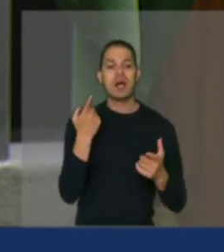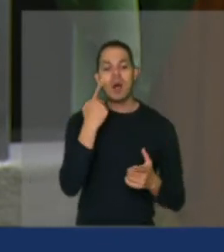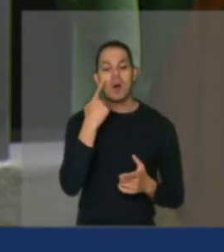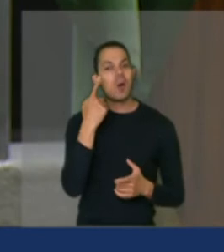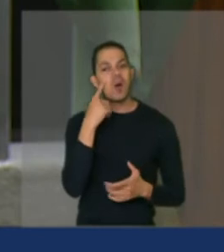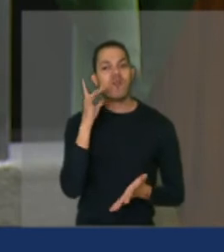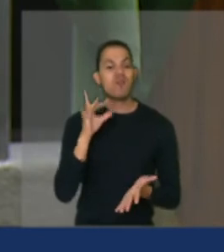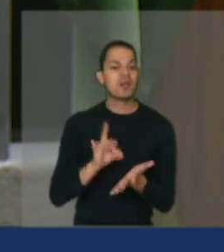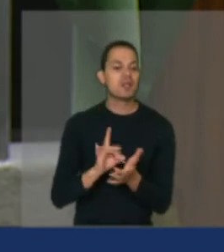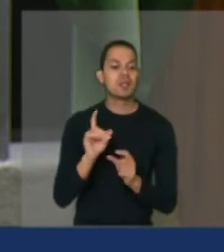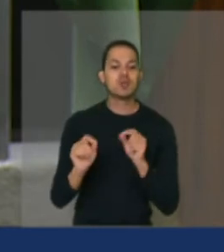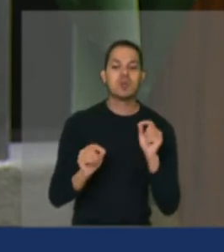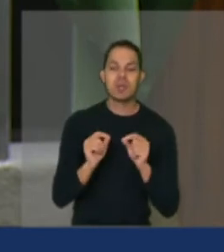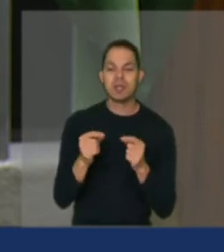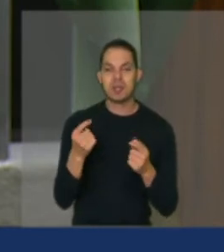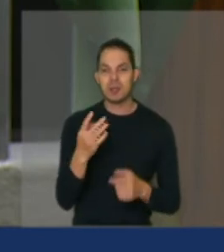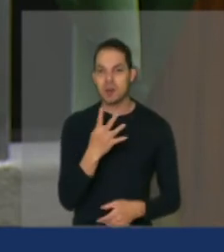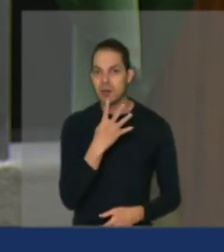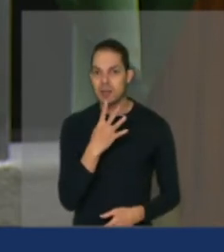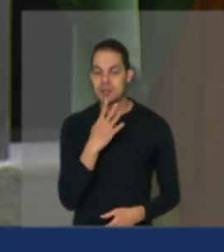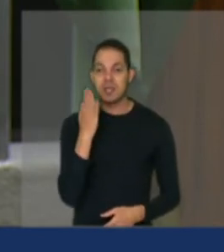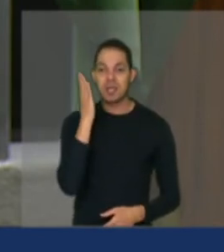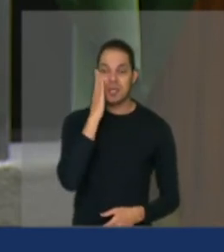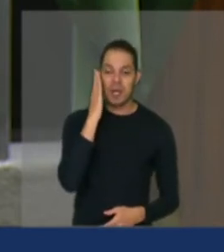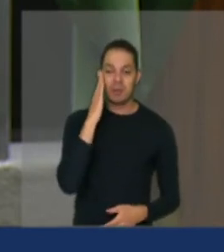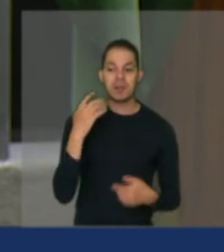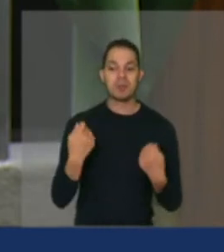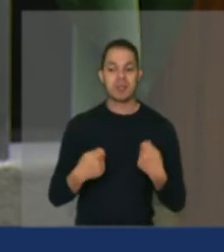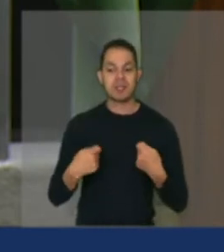NÓS, SENHOR PRESIDENTE, SOMOS DE UM ESTADO QUE CONSIDERANDO AS ÁREAS URBANAS, MAIS DE 97%